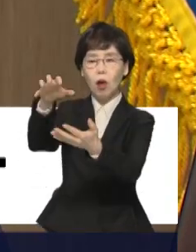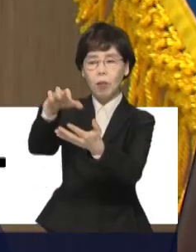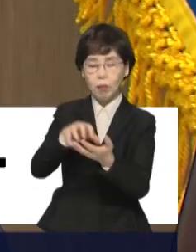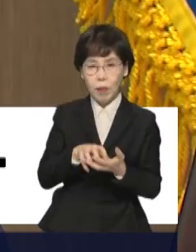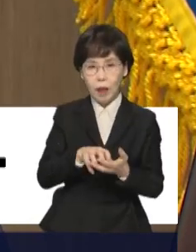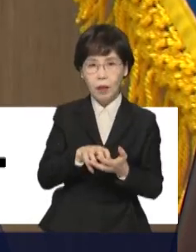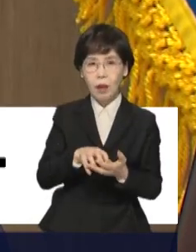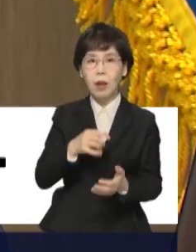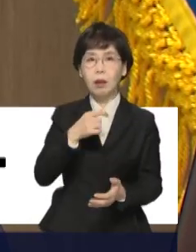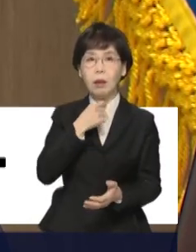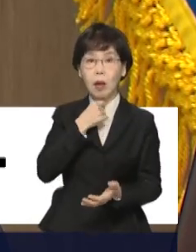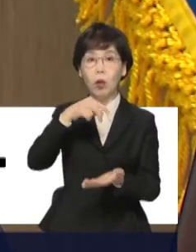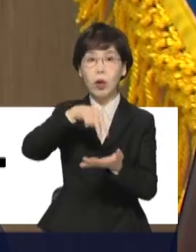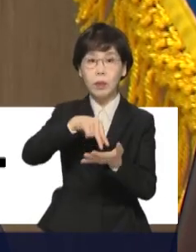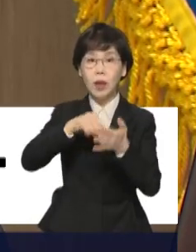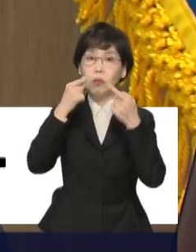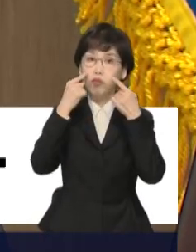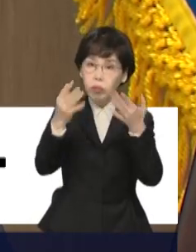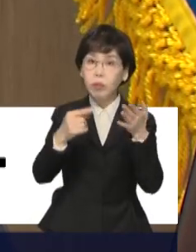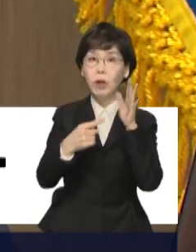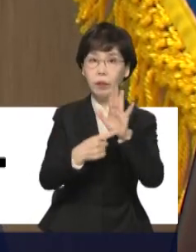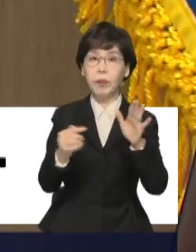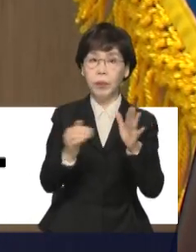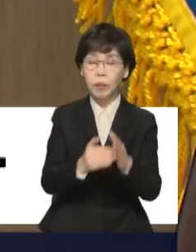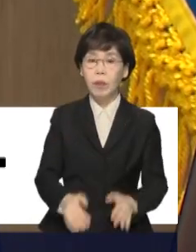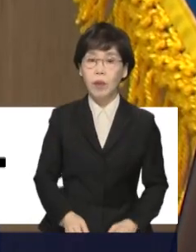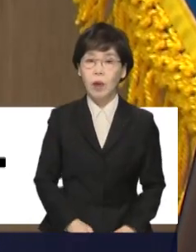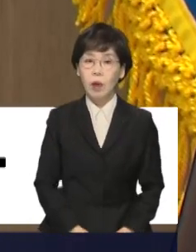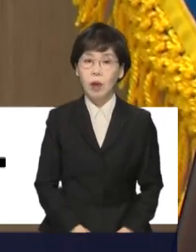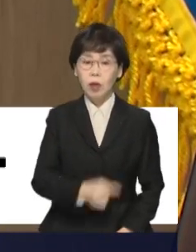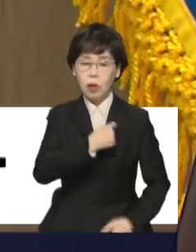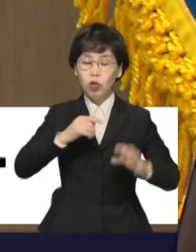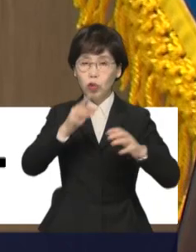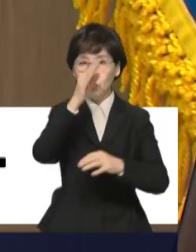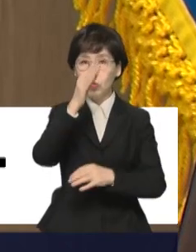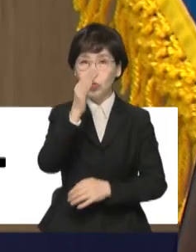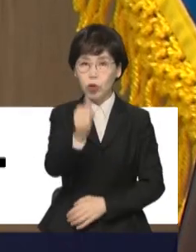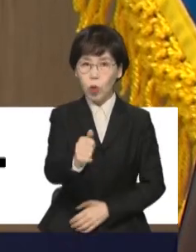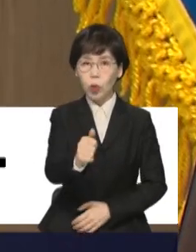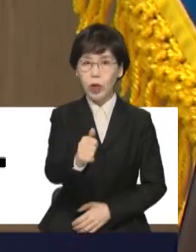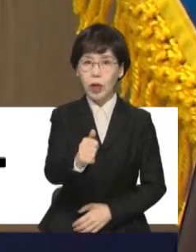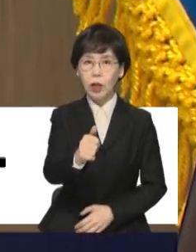밝혔습니다. 중국 총리 저우어 라이는 1971년 일본과